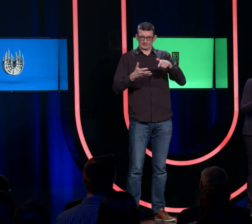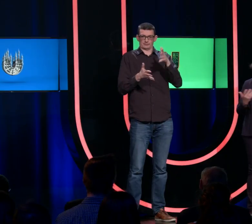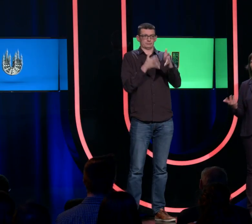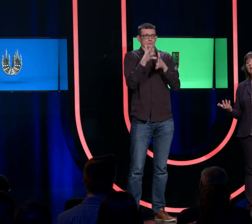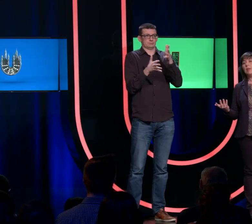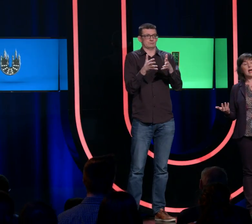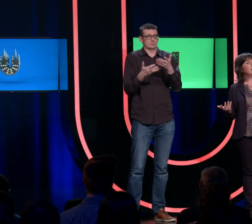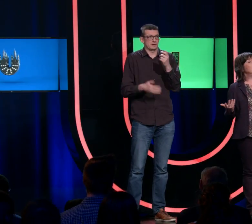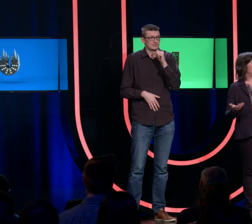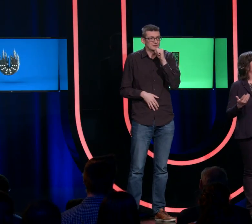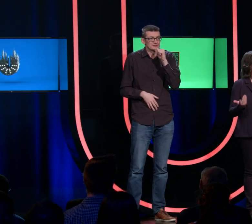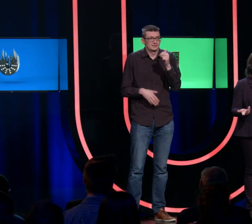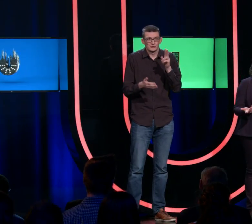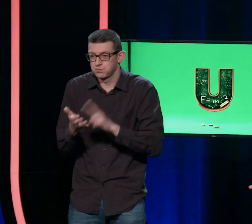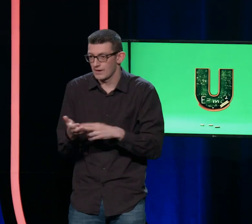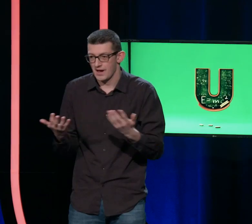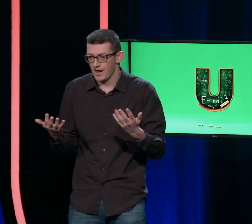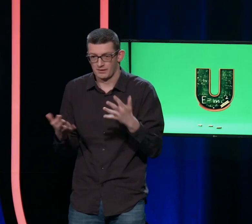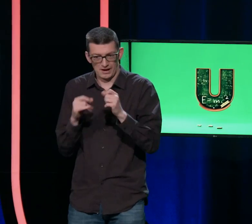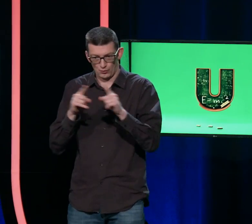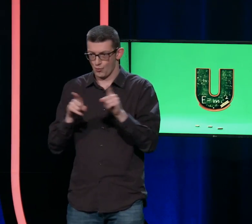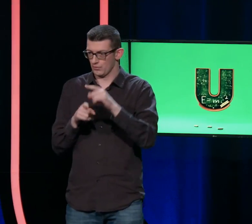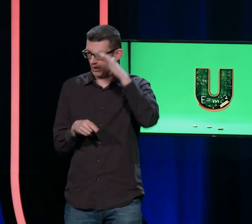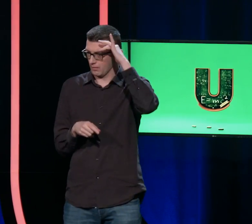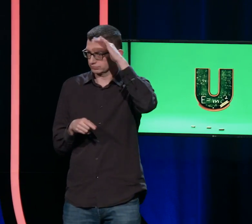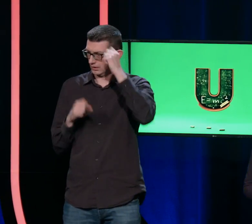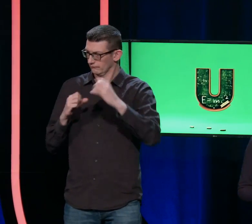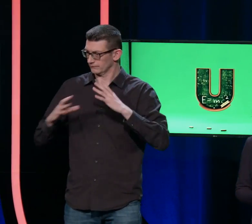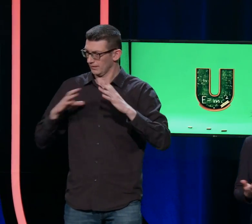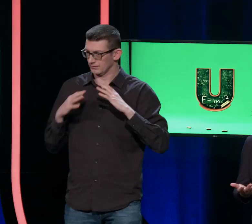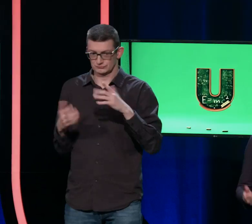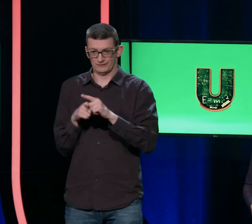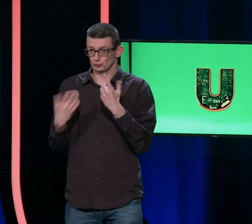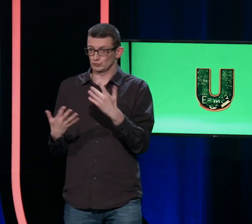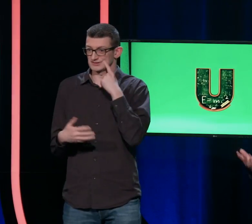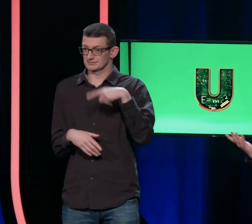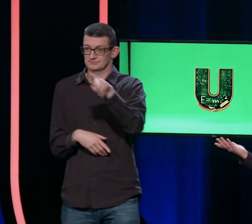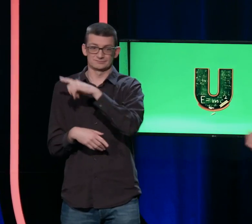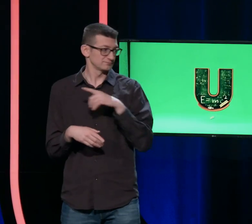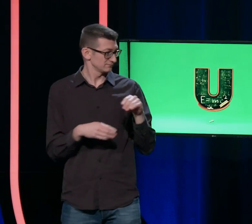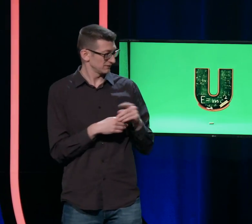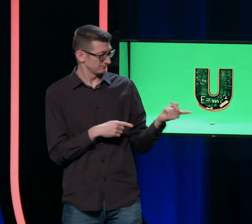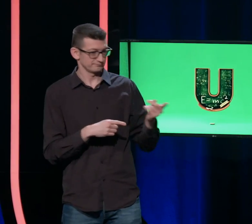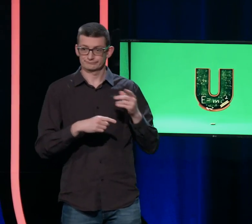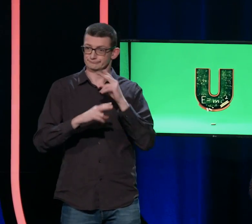want alle gebaren zijn iconisch. Dat klopt niet. Ik denk dat het duidelijk is, als je naar Kristof kijkt,